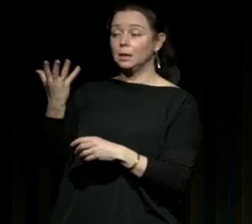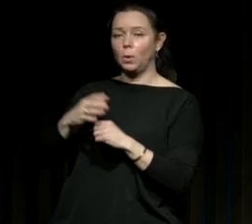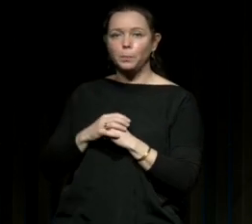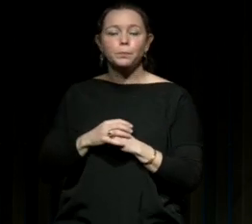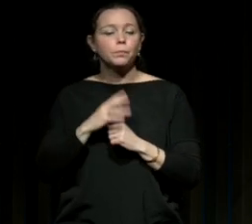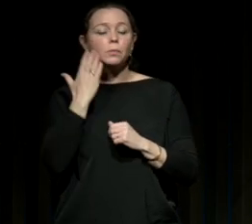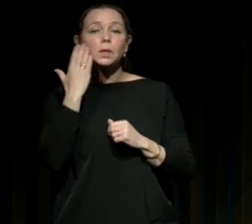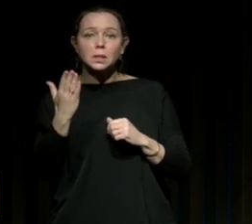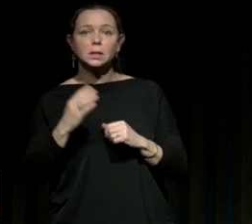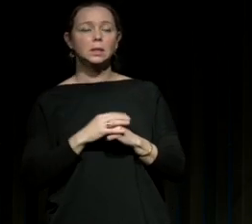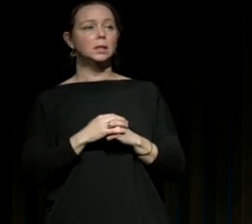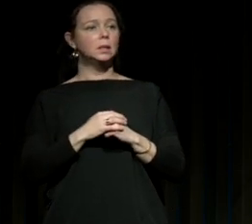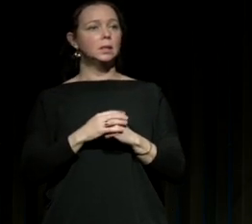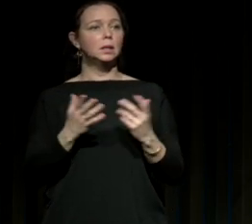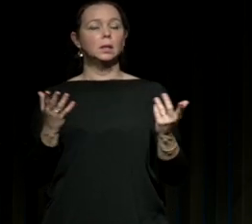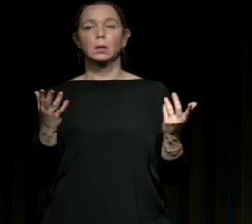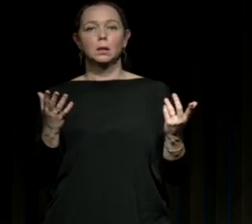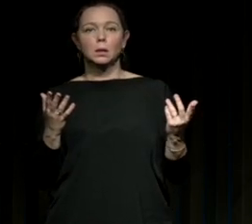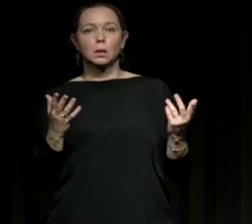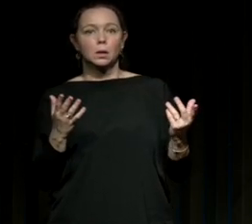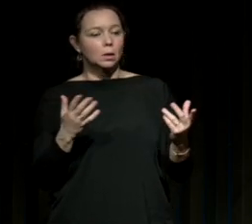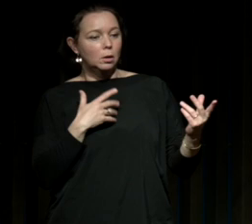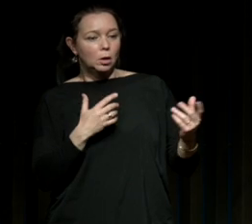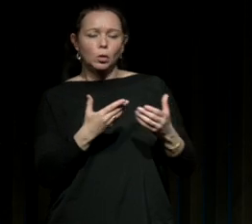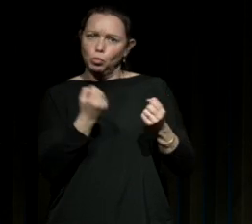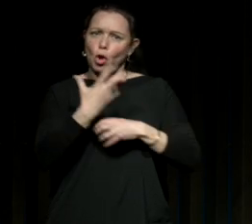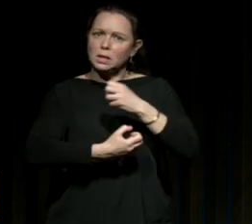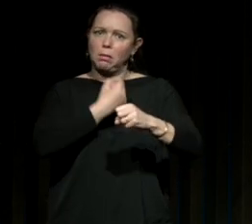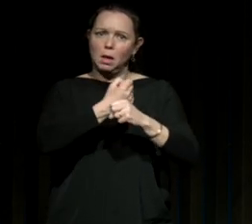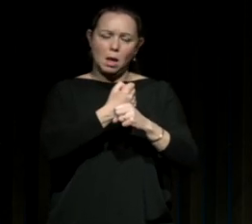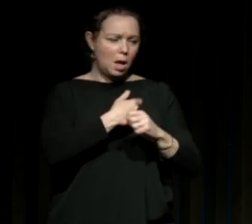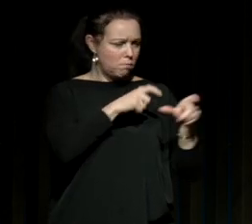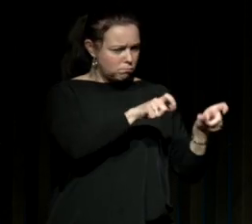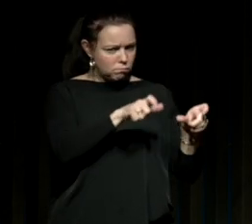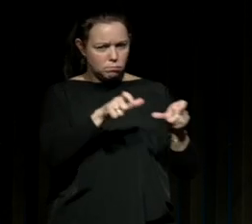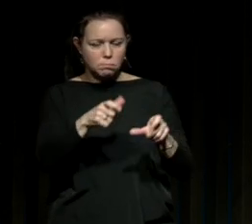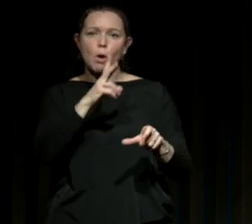regardé on a suivi sur un grand nombre d'années dé un des hommes qui étaient asymptomatiques à